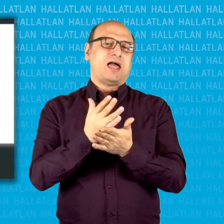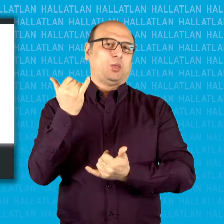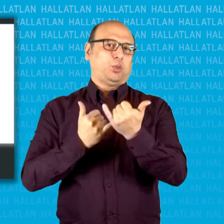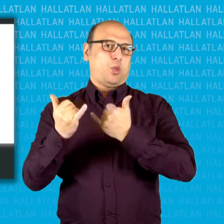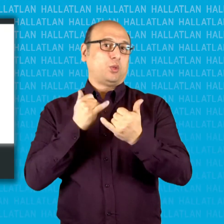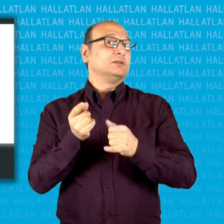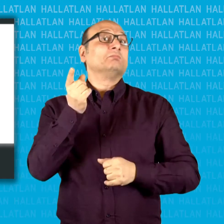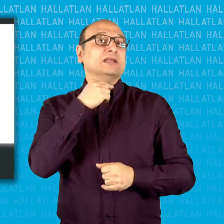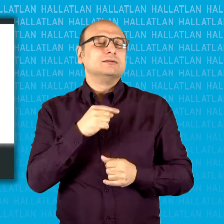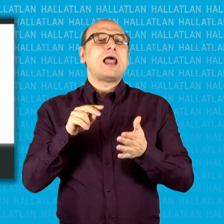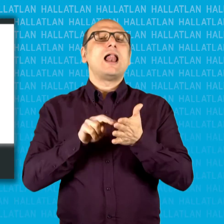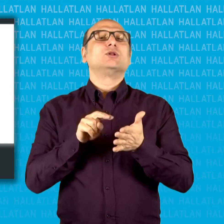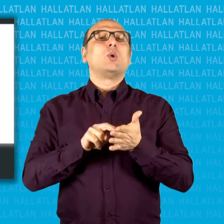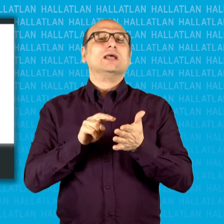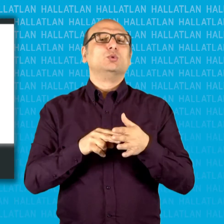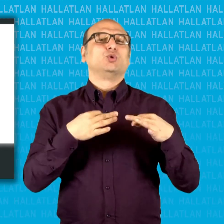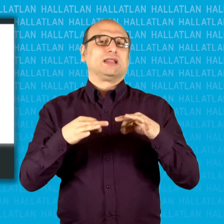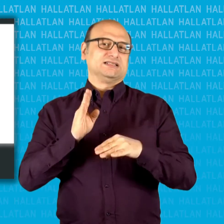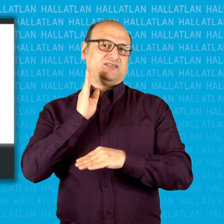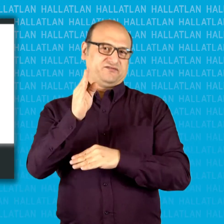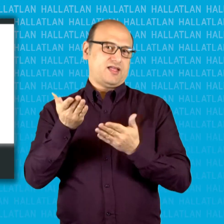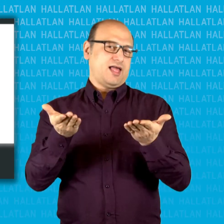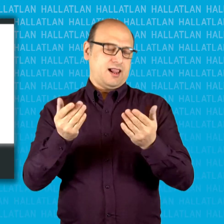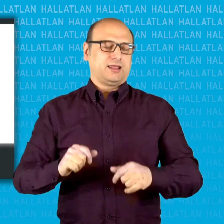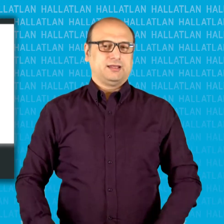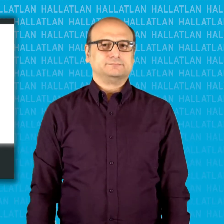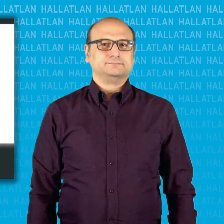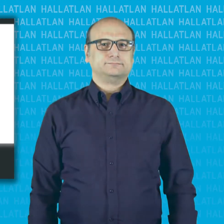újabb lépés a teljes elektronikus ügyintézés felé.